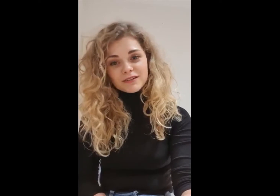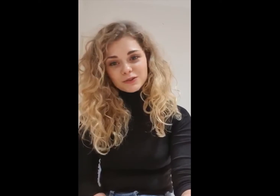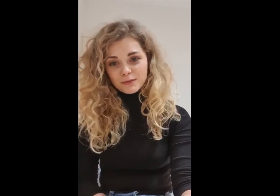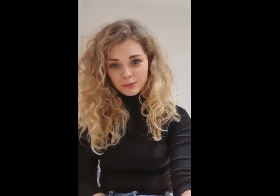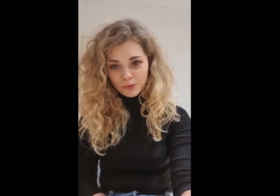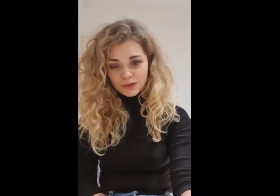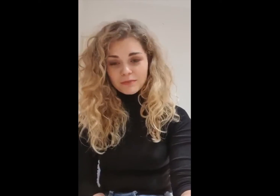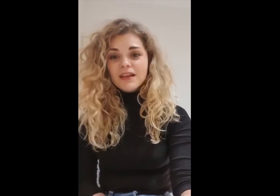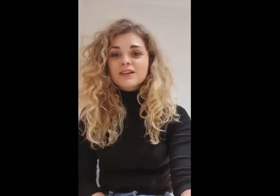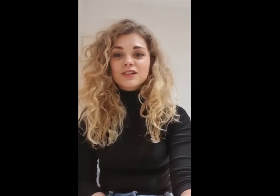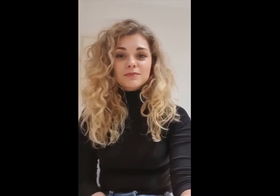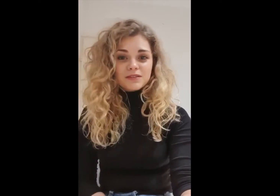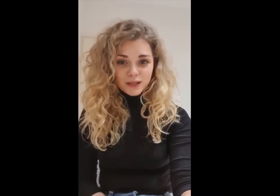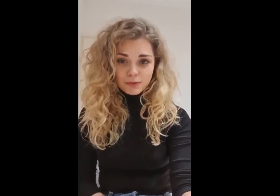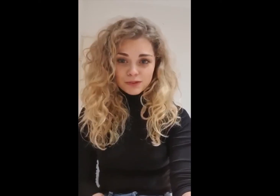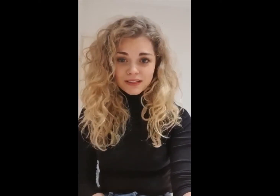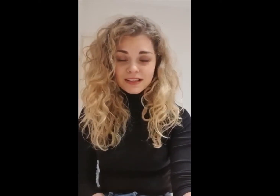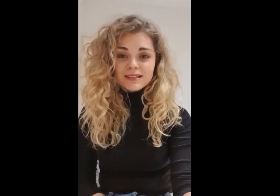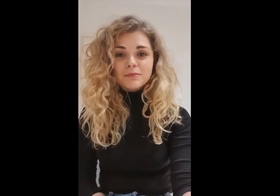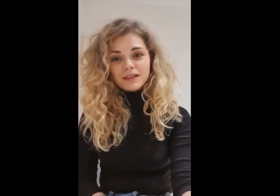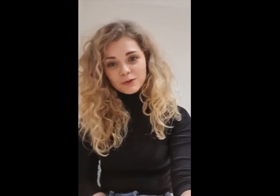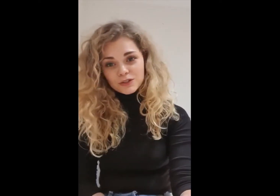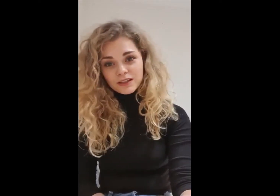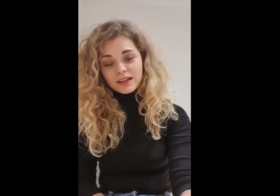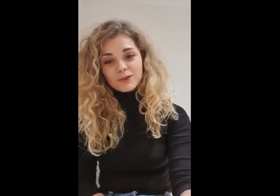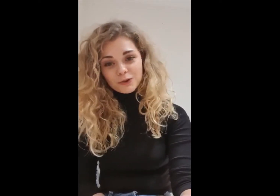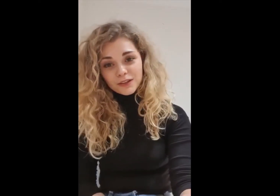Stoga vas ovim putem želim svih pozvati da se pridružite "Dodiru"